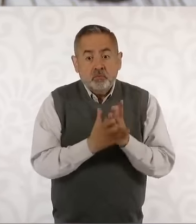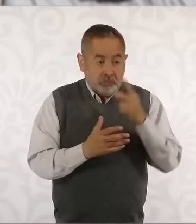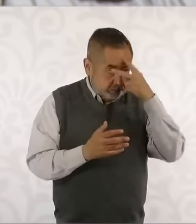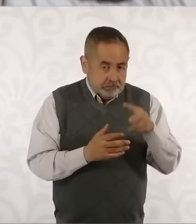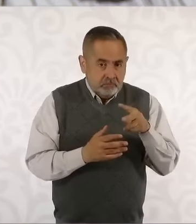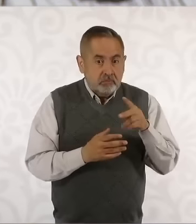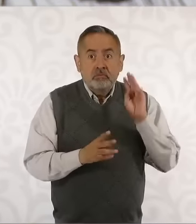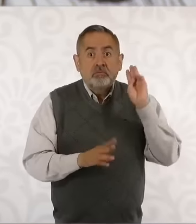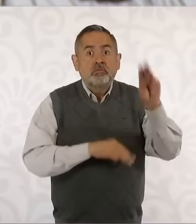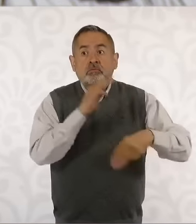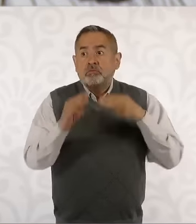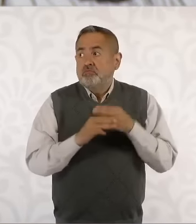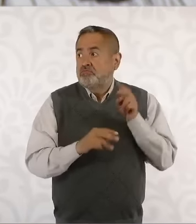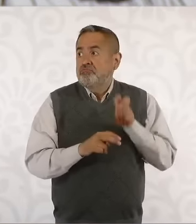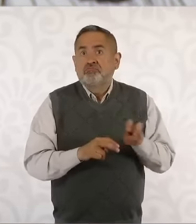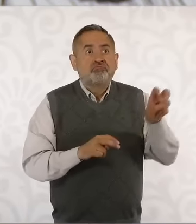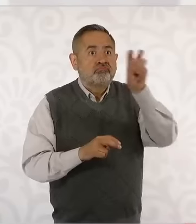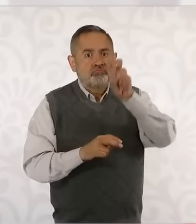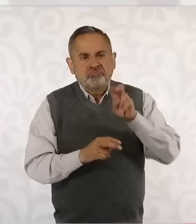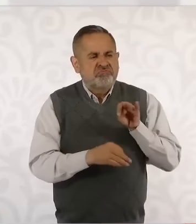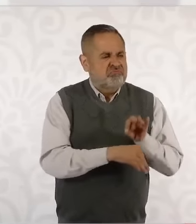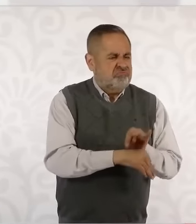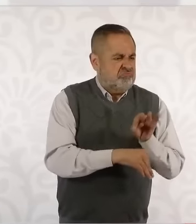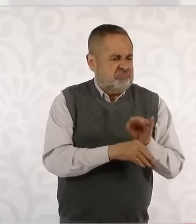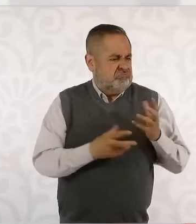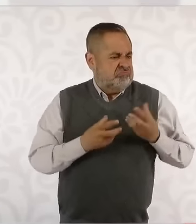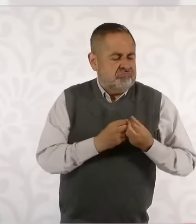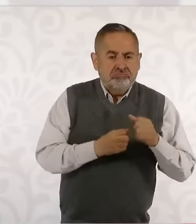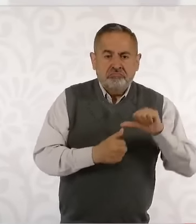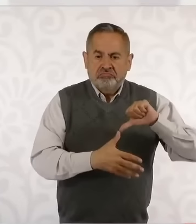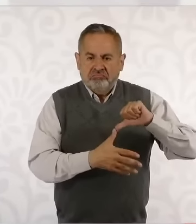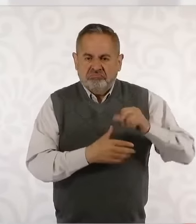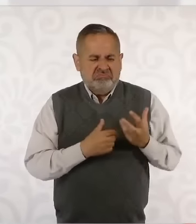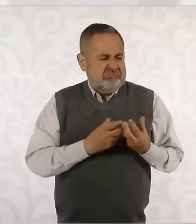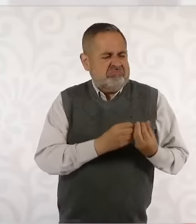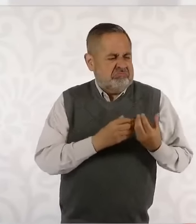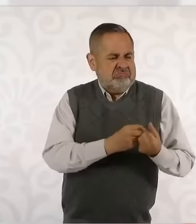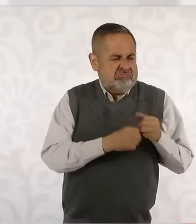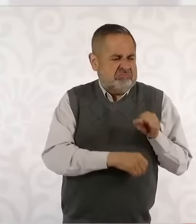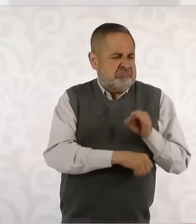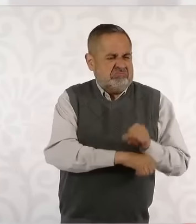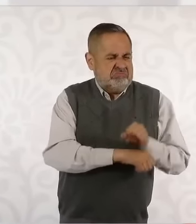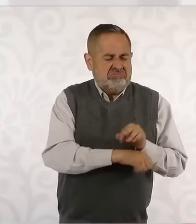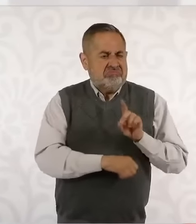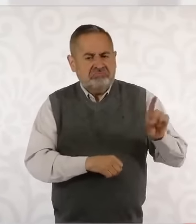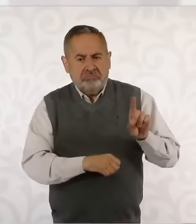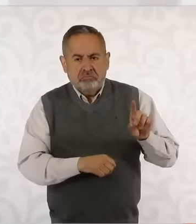sino en muchos países, particularmente de América Latina, y lo hace no con un debate